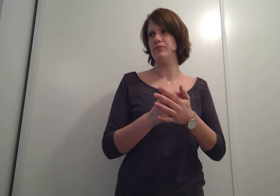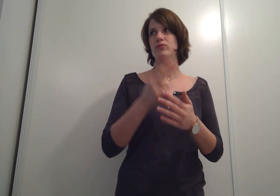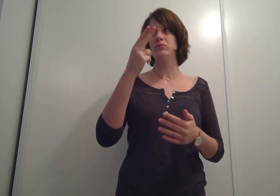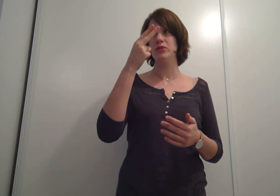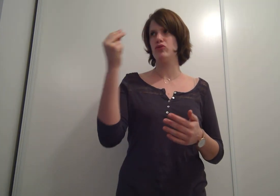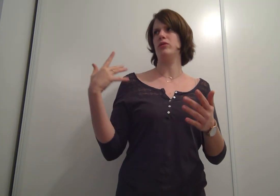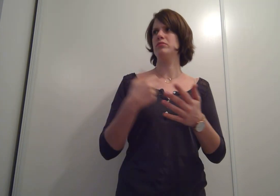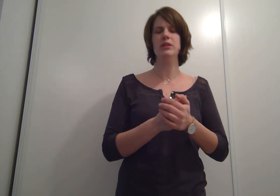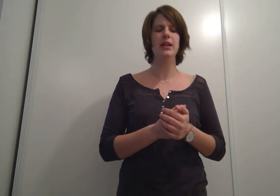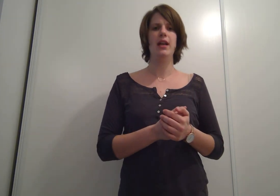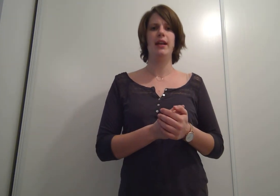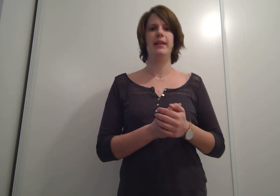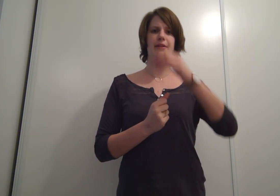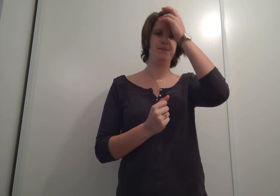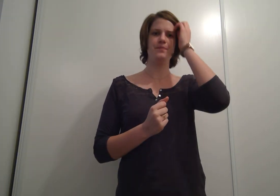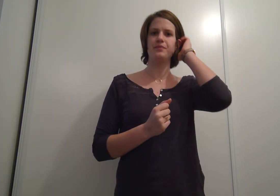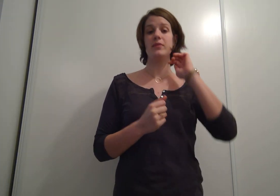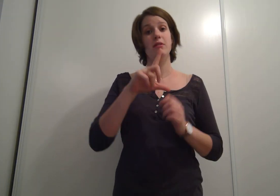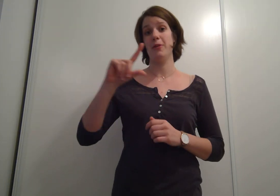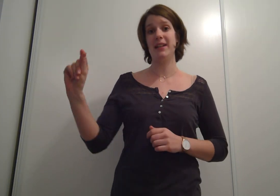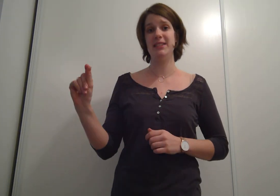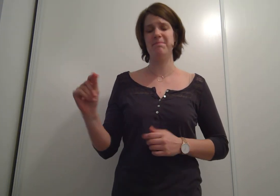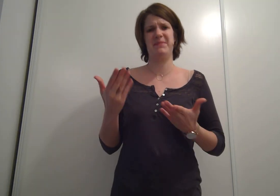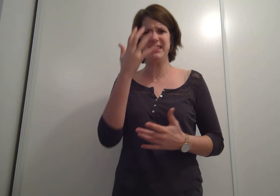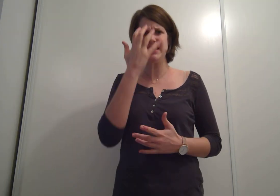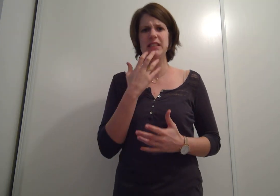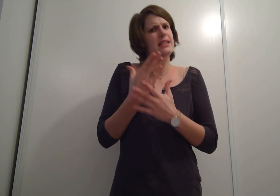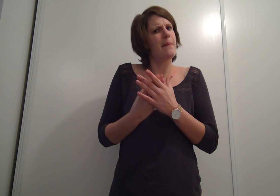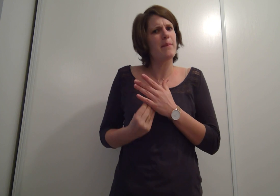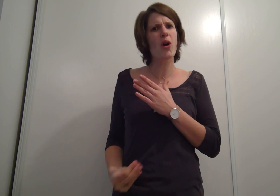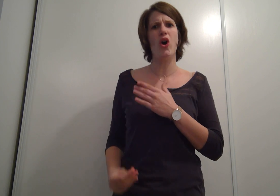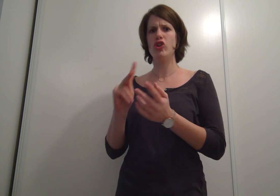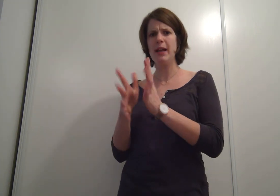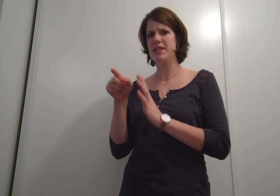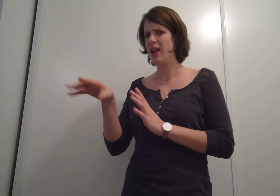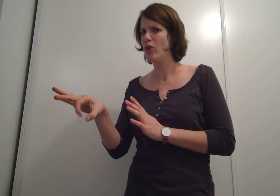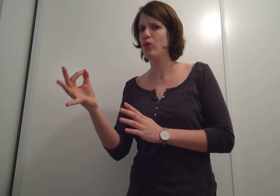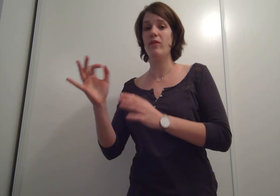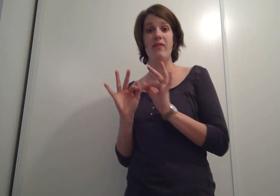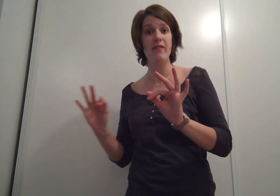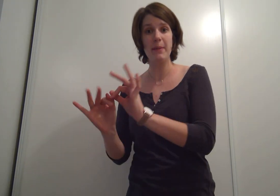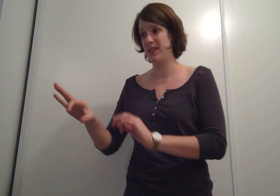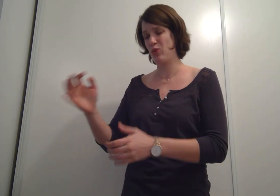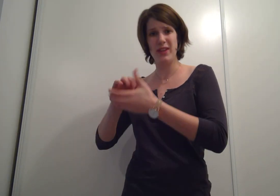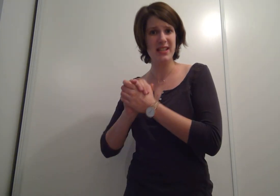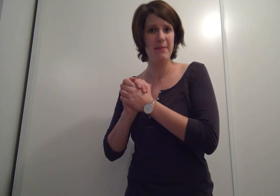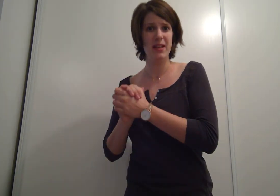heu non depuis juin! J’ai dû partir du Kap Signes, ça me rend triste, ça me manque! Au Kap Signes on trouve une famille et des amis.